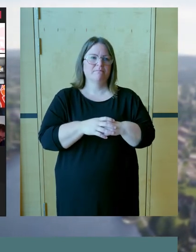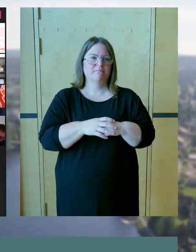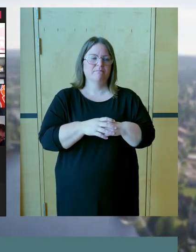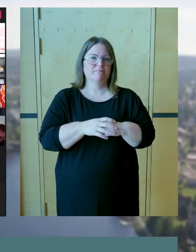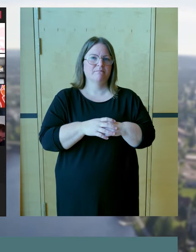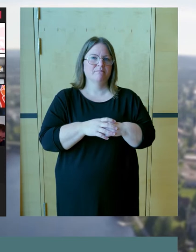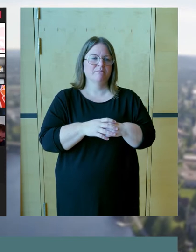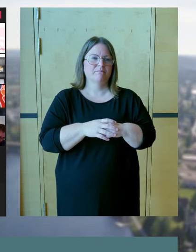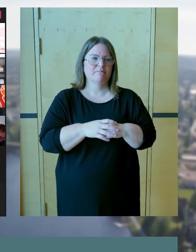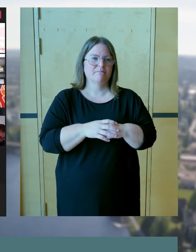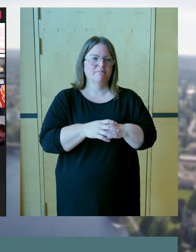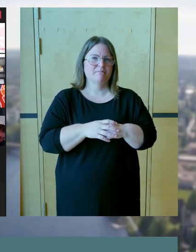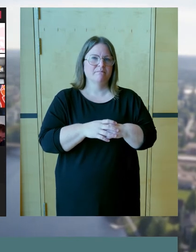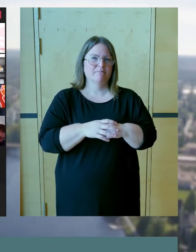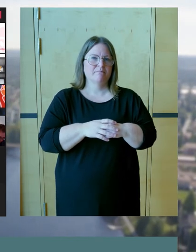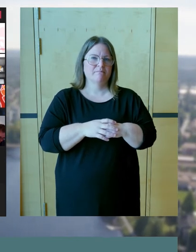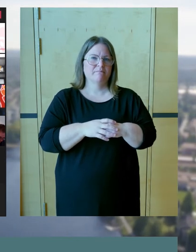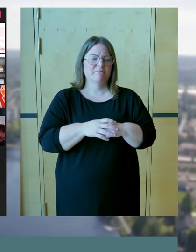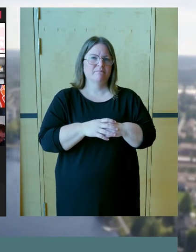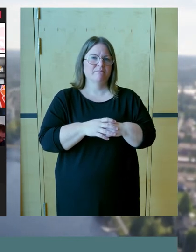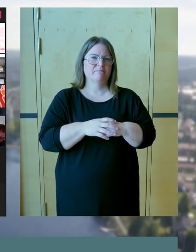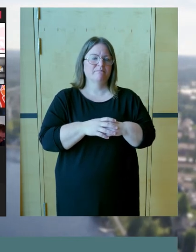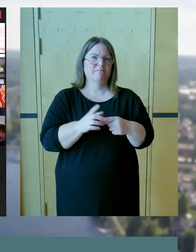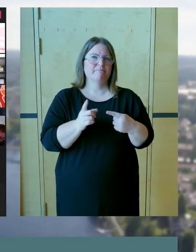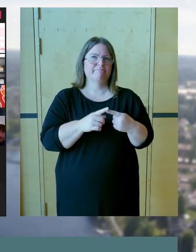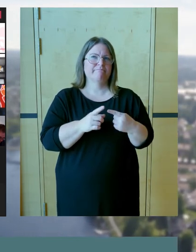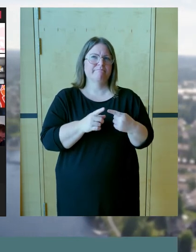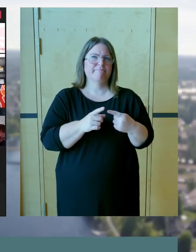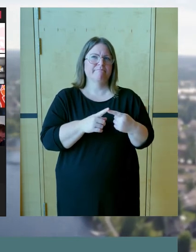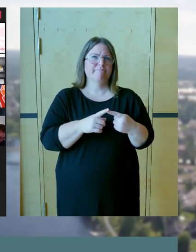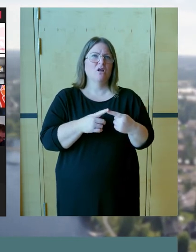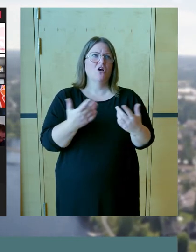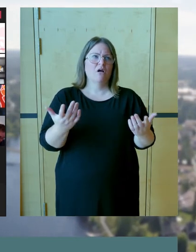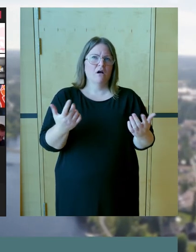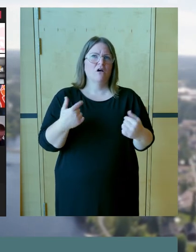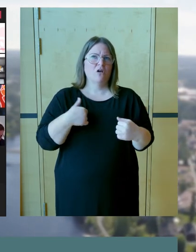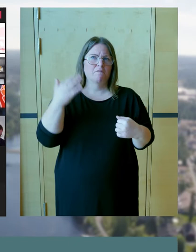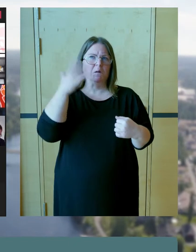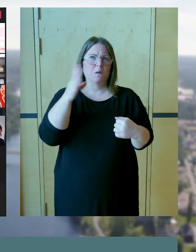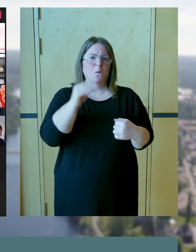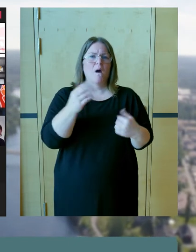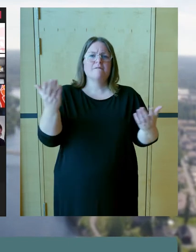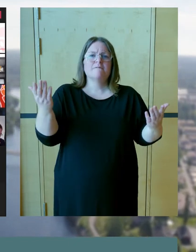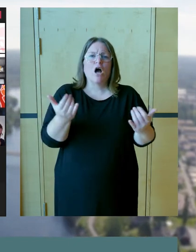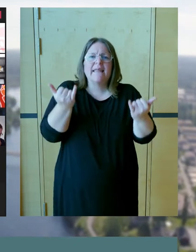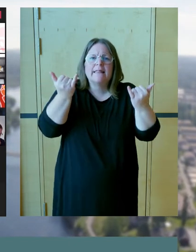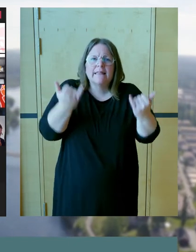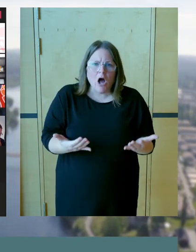Och då är frågan Vad är det idag Som gör att nu behöver vi bara 60 platser